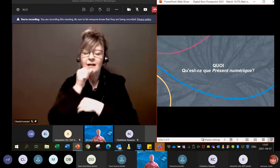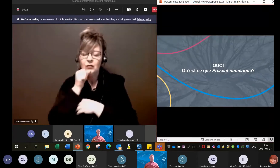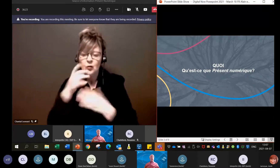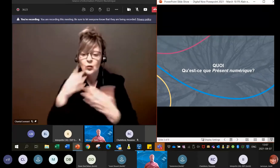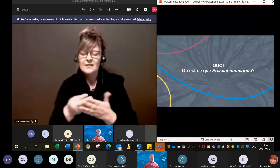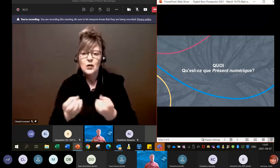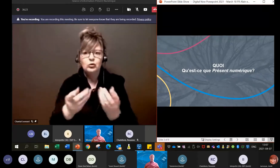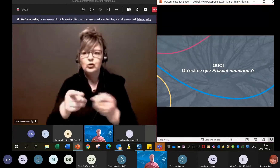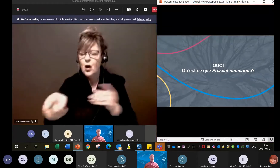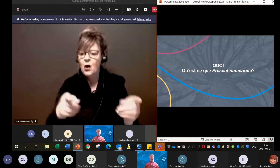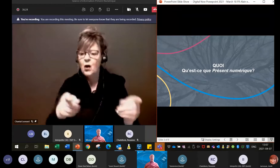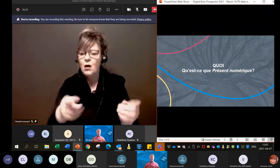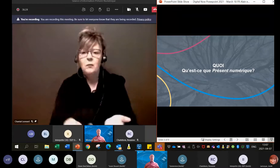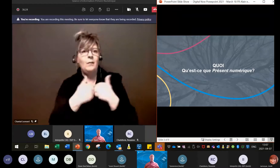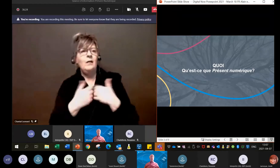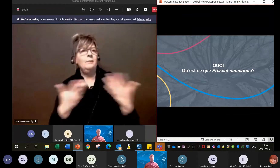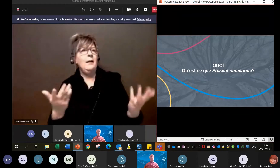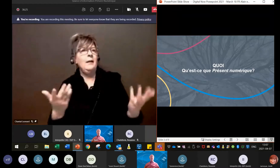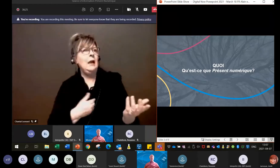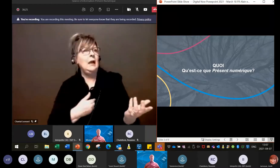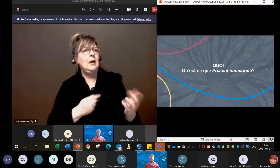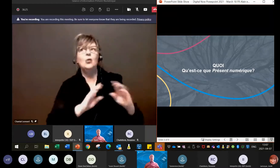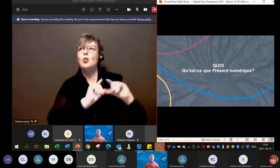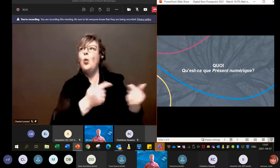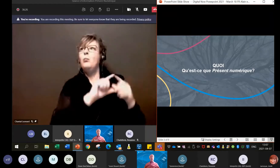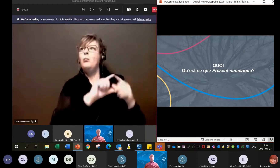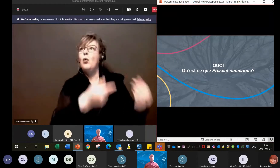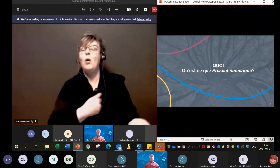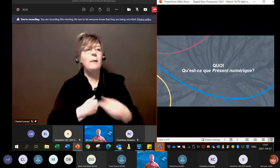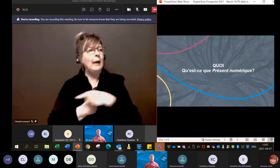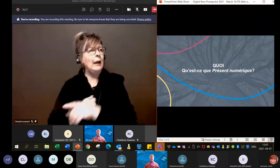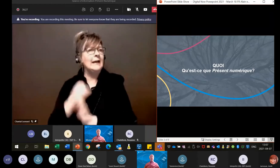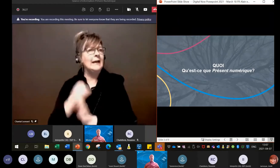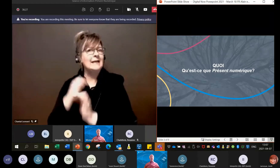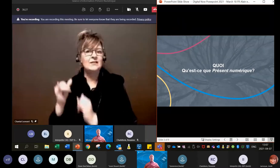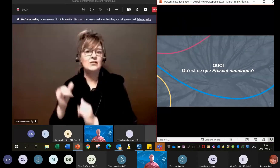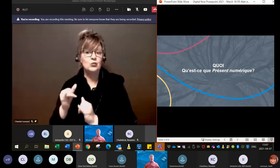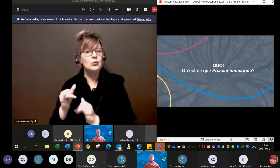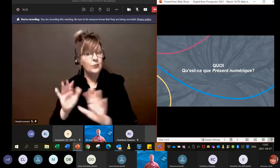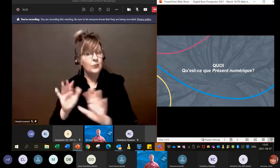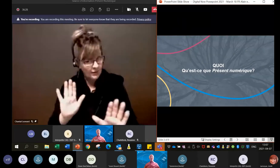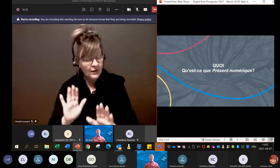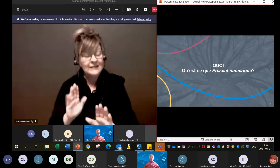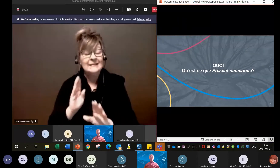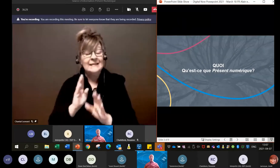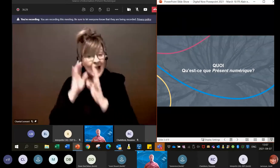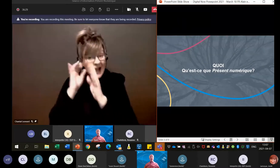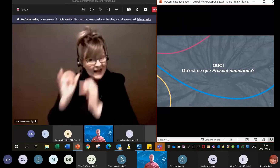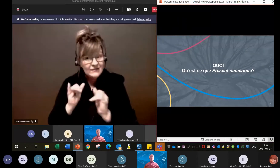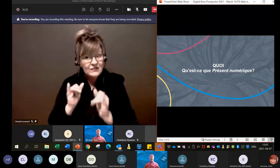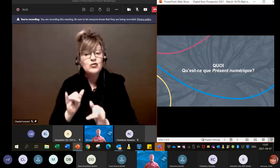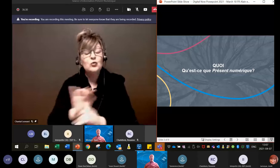qu’est ce qui se passe pour les individus? » Donc les individus vont dans